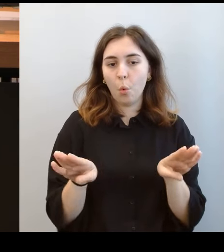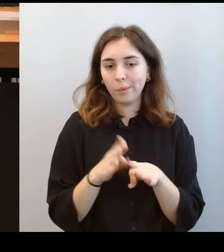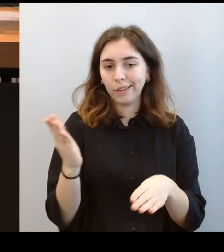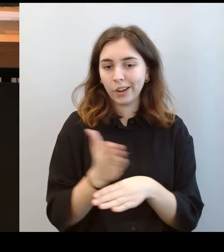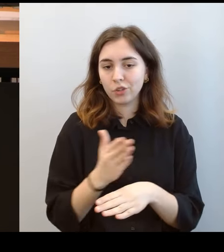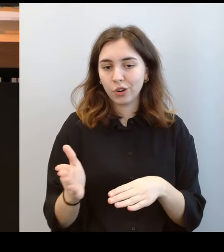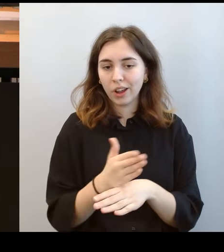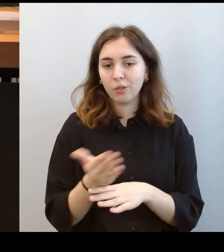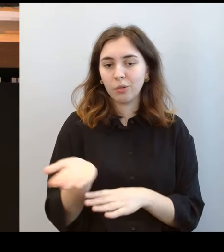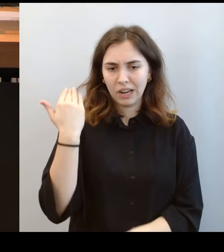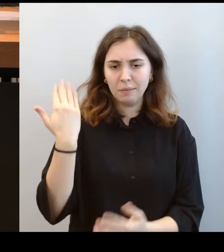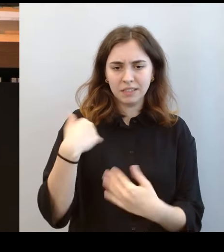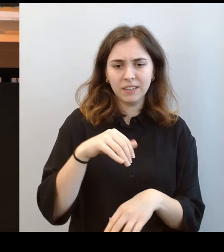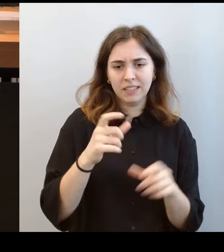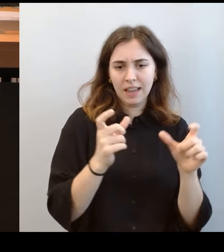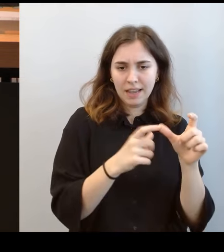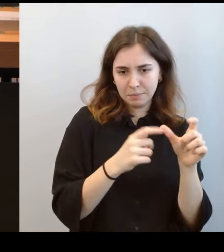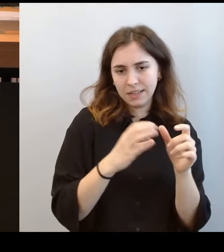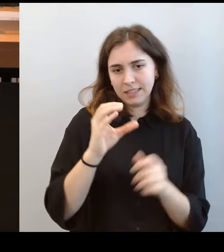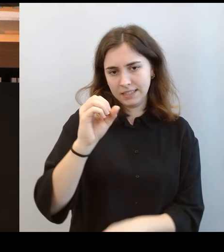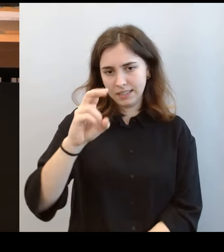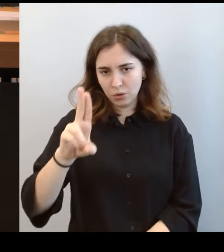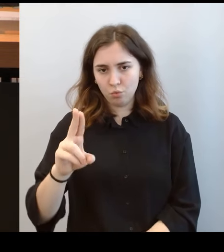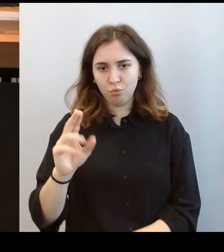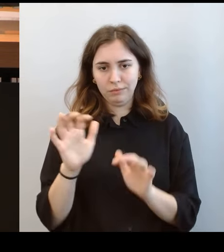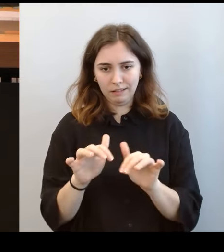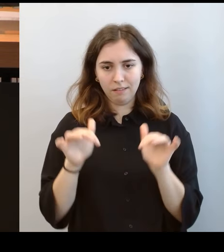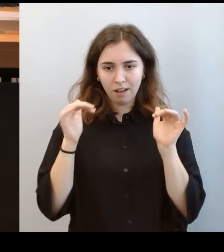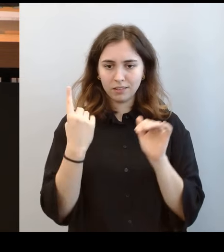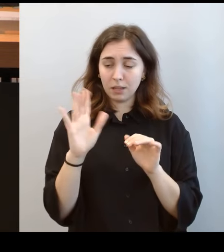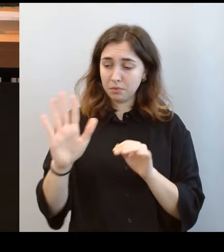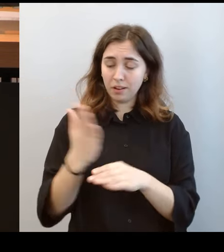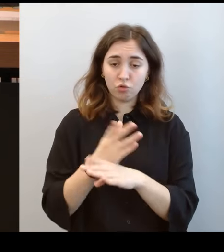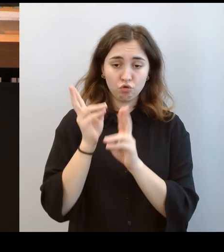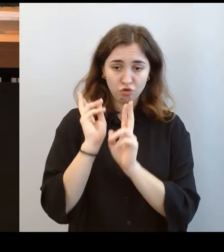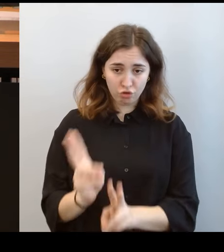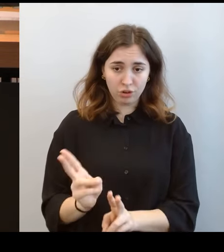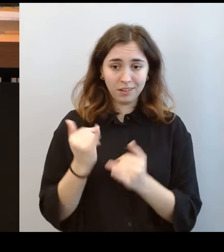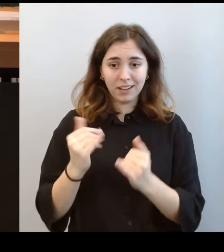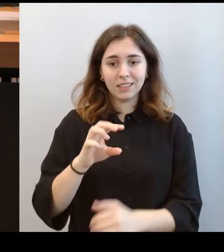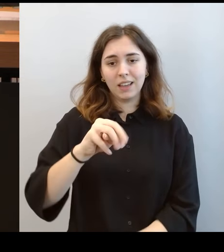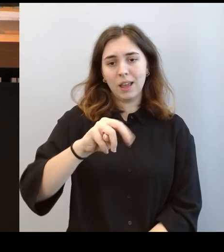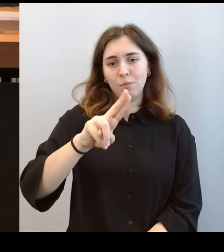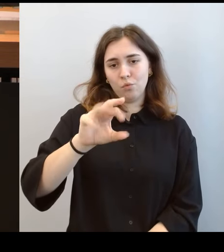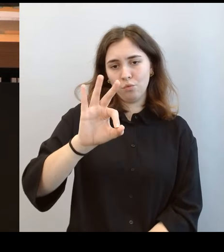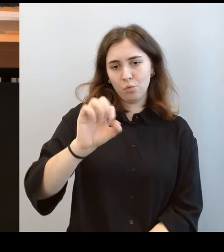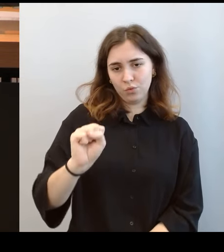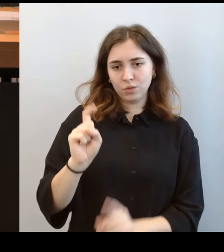richtig, auf die Errichtung von MUFs zu setzen, nämlich Wohnungen für Flüchtlinge.